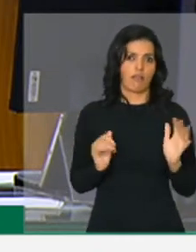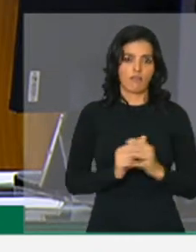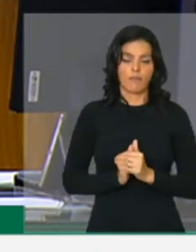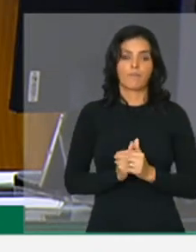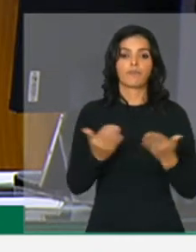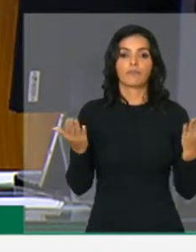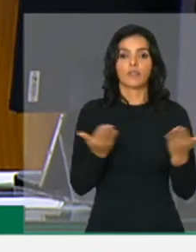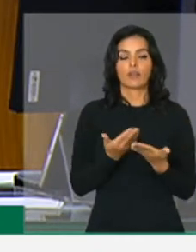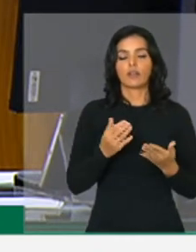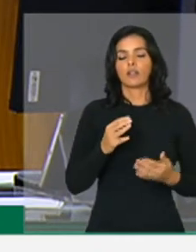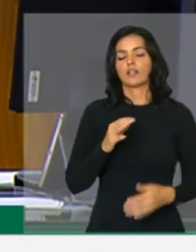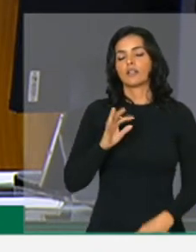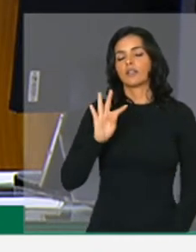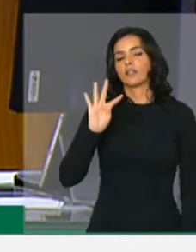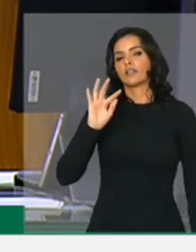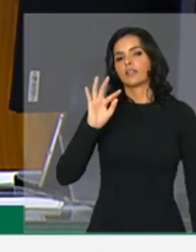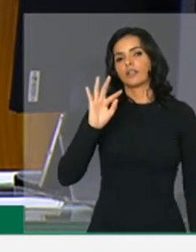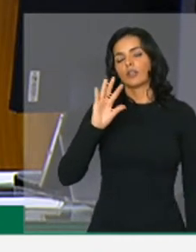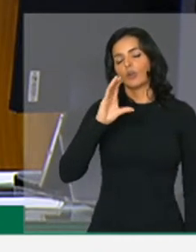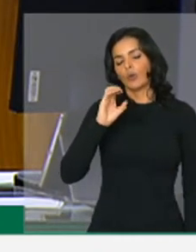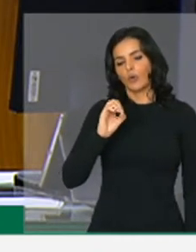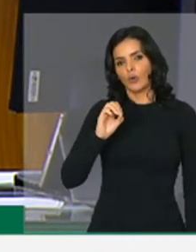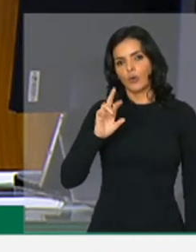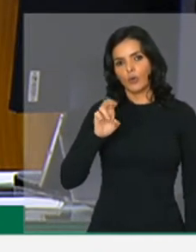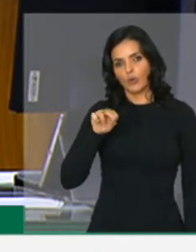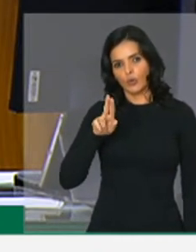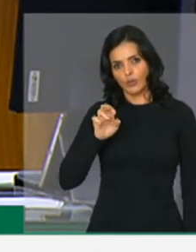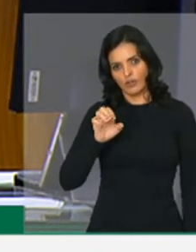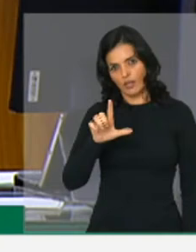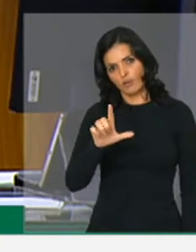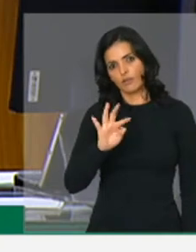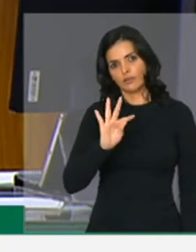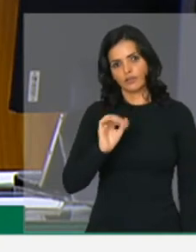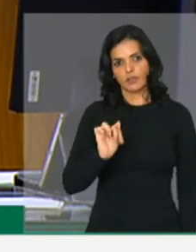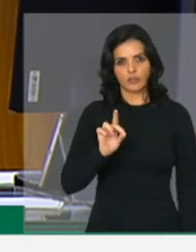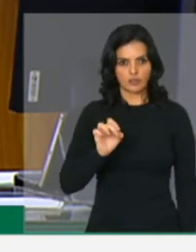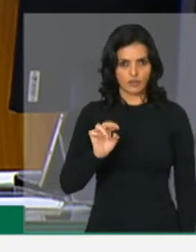COMO ORIENTA O PSL? COMO ORIENTA O PT? PSL. -- [DEPUTADA]: O PSL, SR.